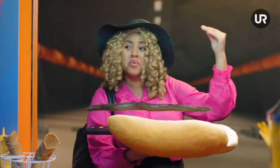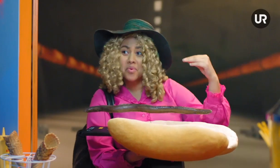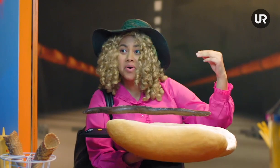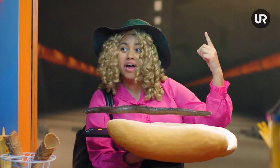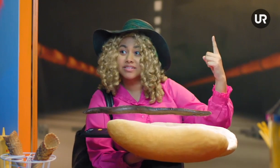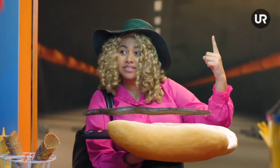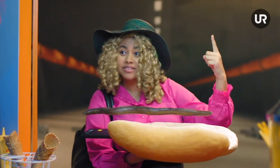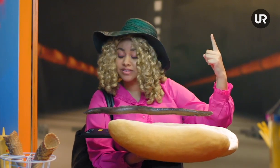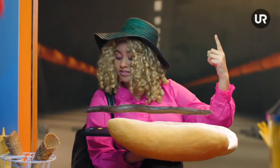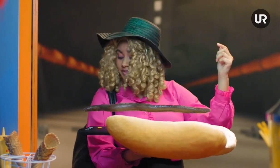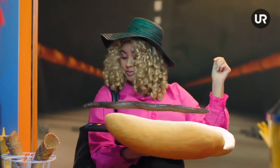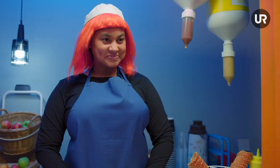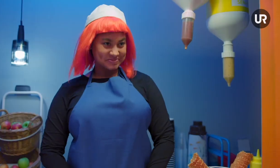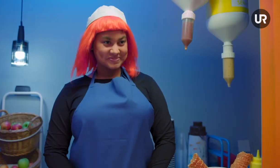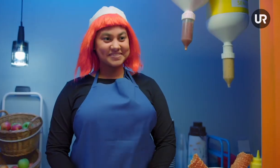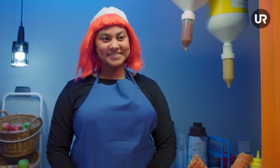Ål?